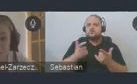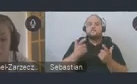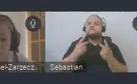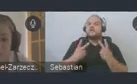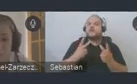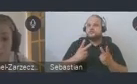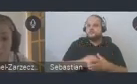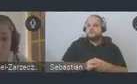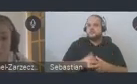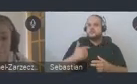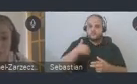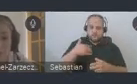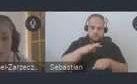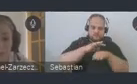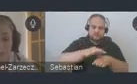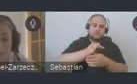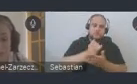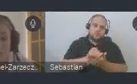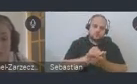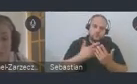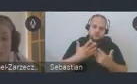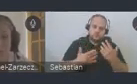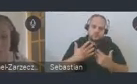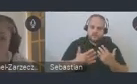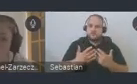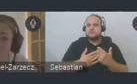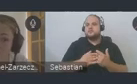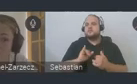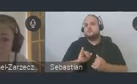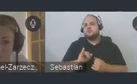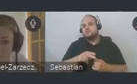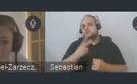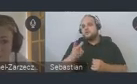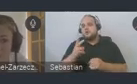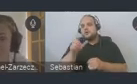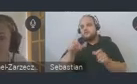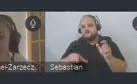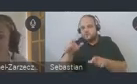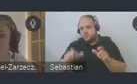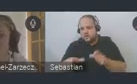Ja prowadziłam i kursy komputerowe dla cyfrowych debiutantów i konsultacje indywidualne,